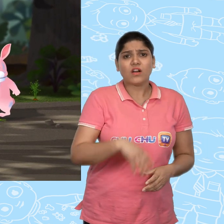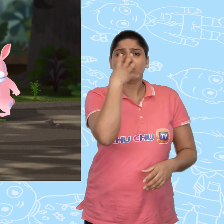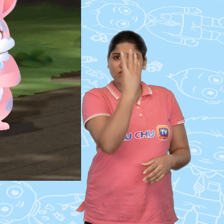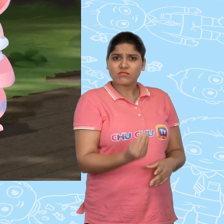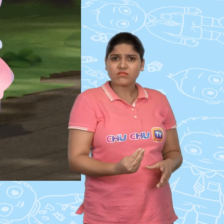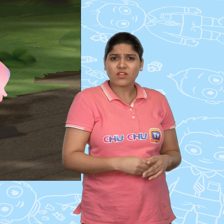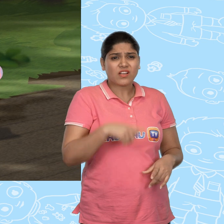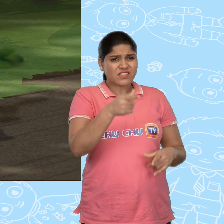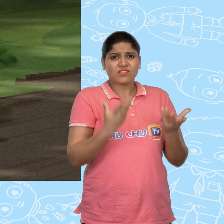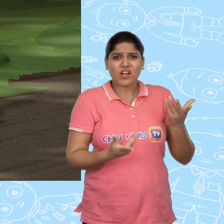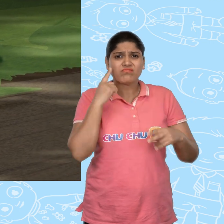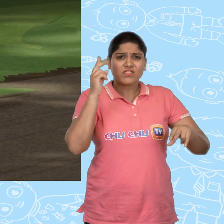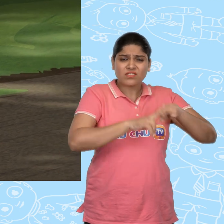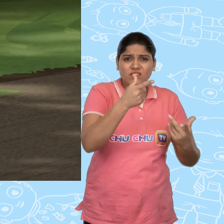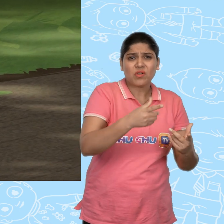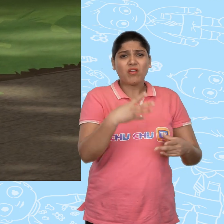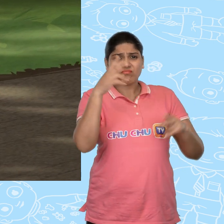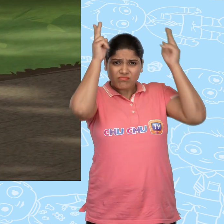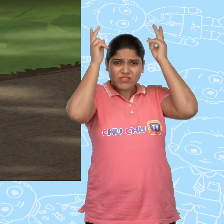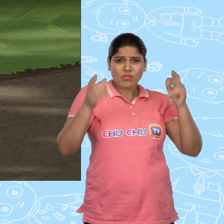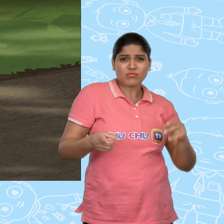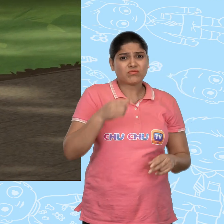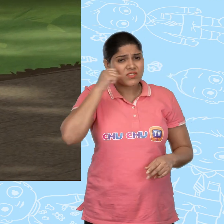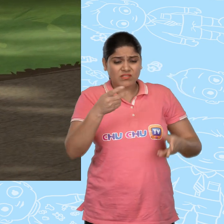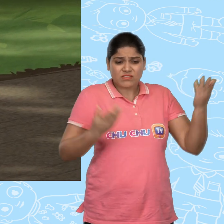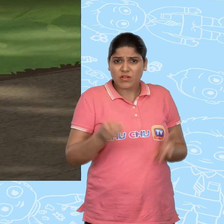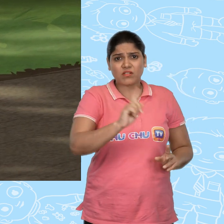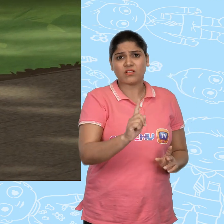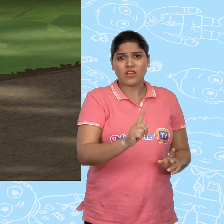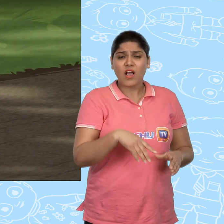श्रीमान हाथी अच्छा होगा अगर आप खरगोशों के साथ ऐसे पेश आना बंद कर दें